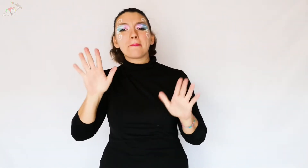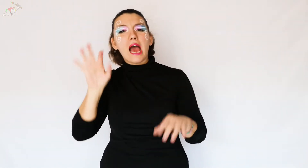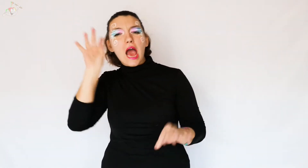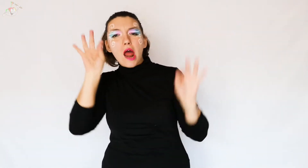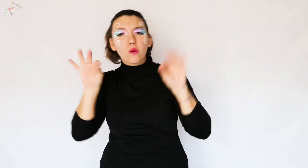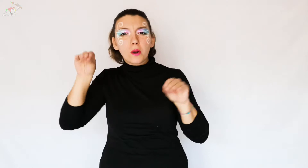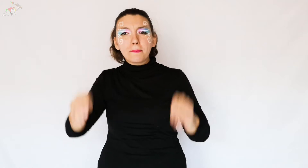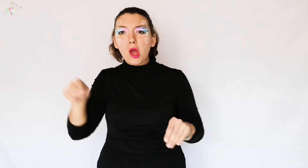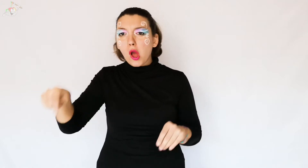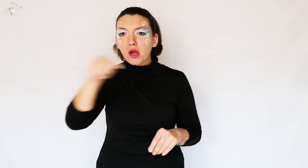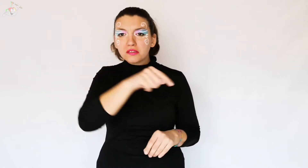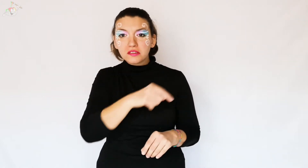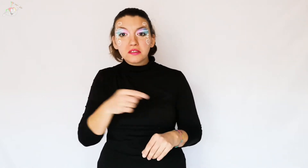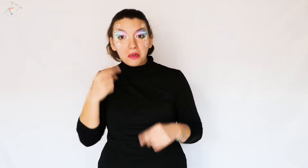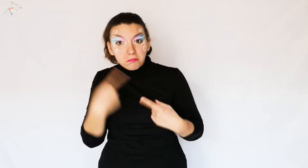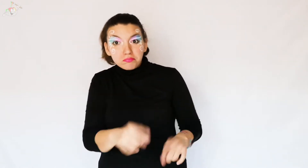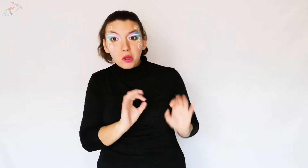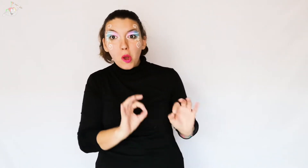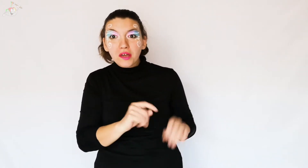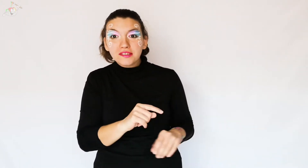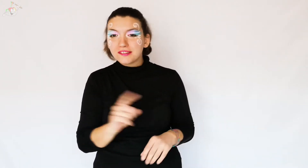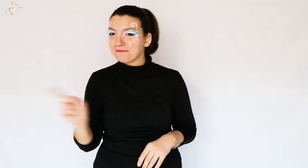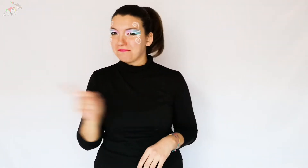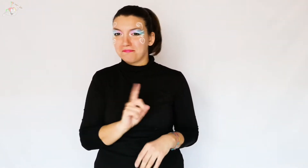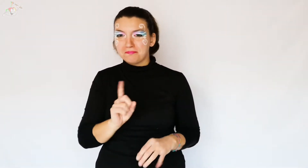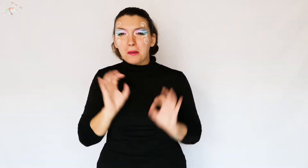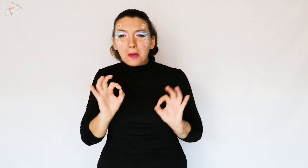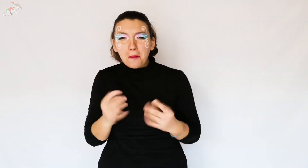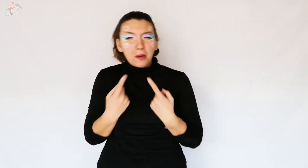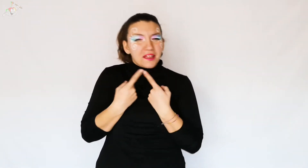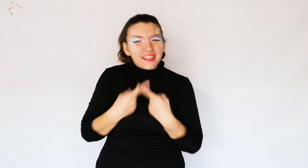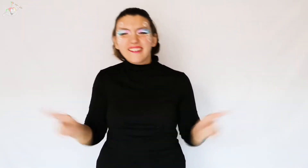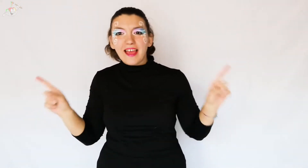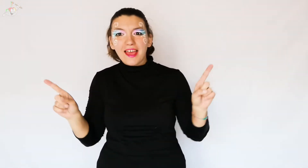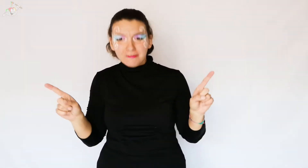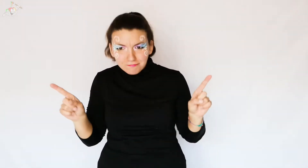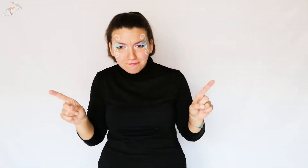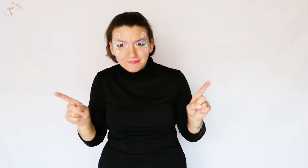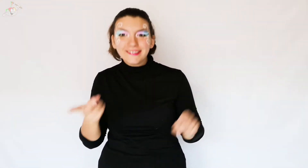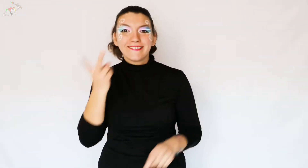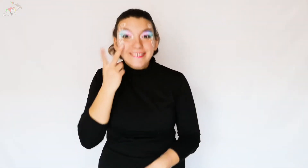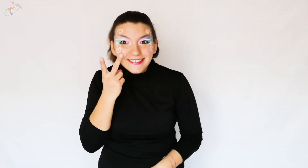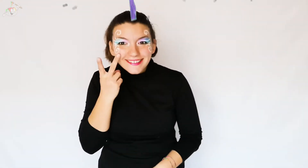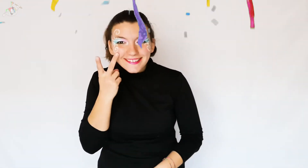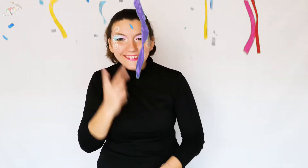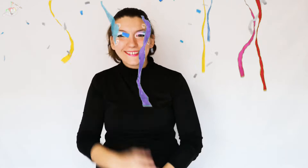Ma in alcuni posti non è così e lo fanno diversamente. Vediamo!